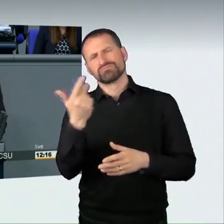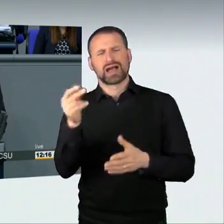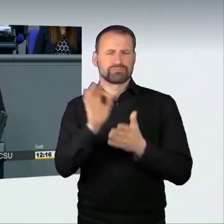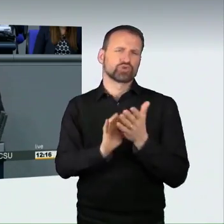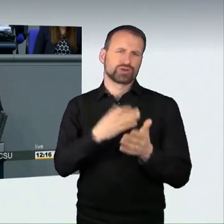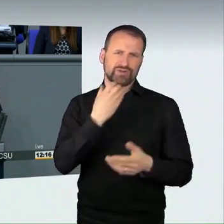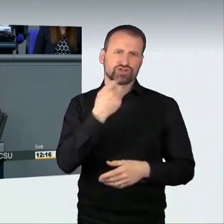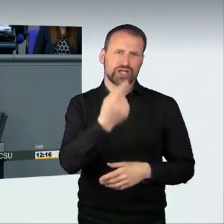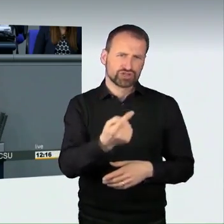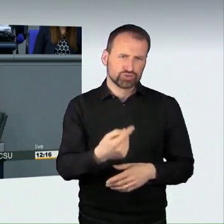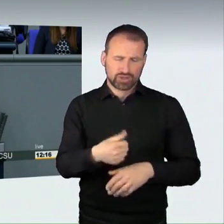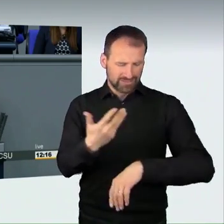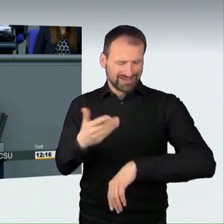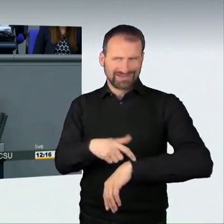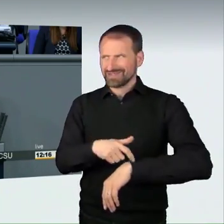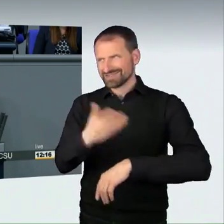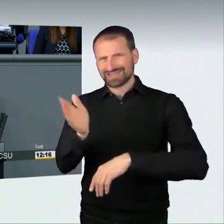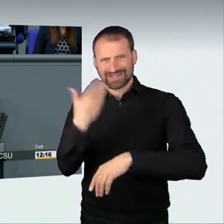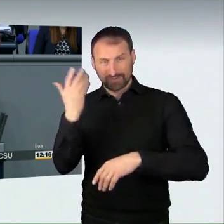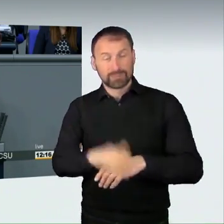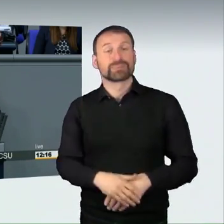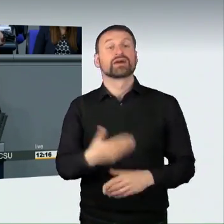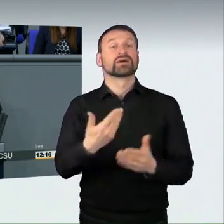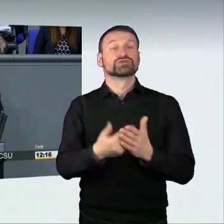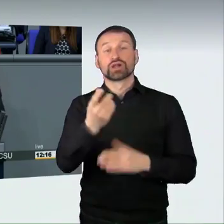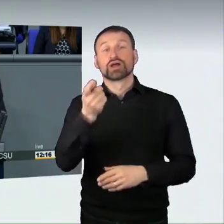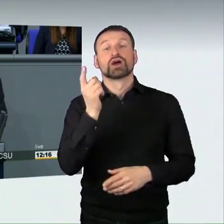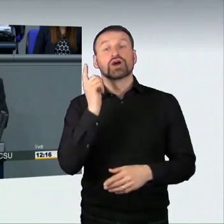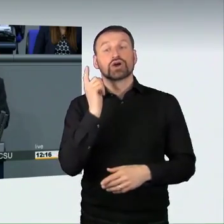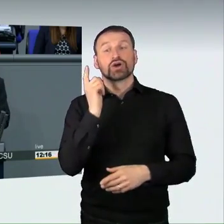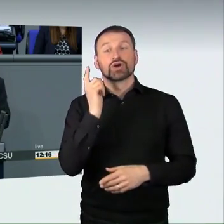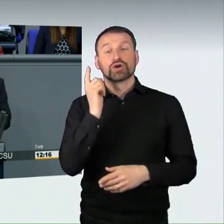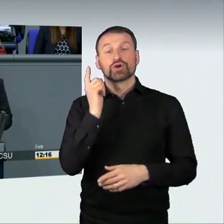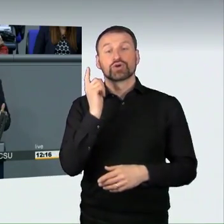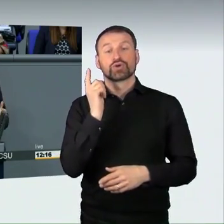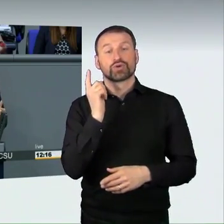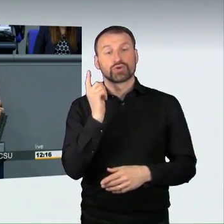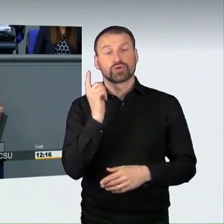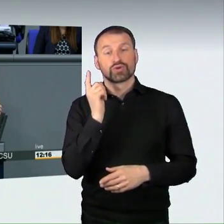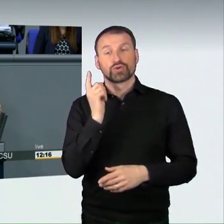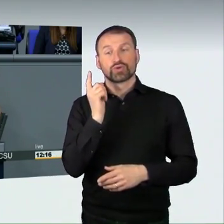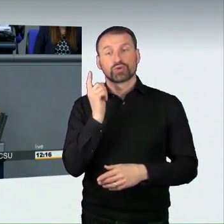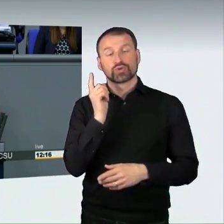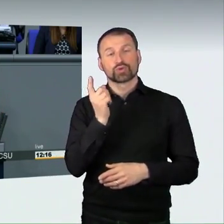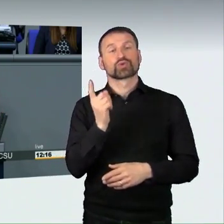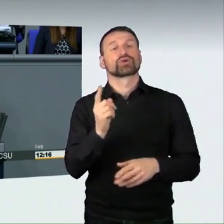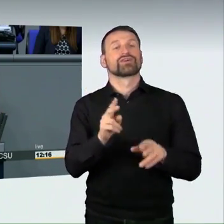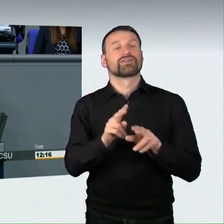die ich ansprechen könnte; aber irgendwann ist meine Redezeit dann auch zu Ende, nämlich die Rügepflicht, die Sie streichen wollen. Aktuell ist es ja folgendermaßen: